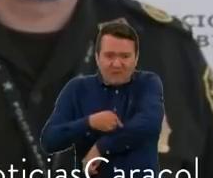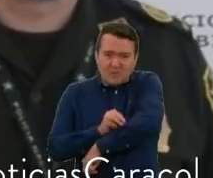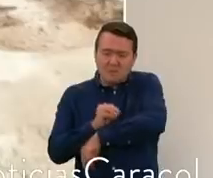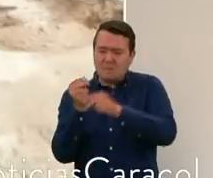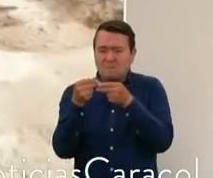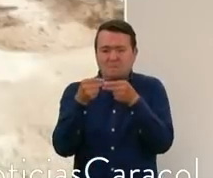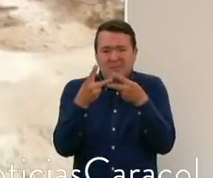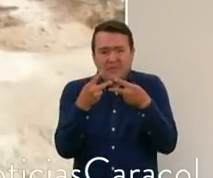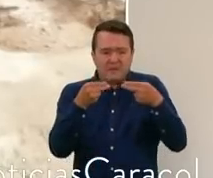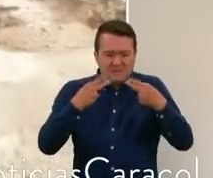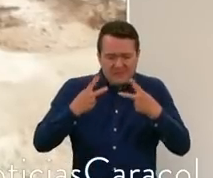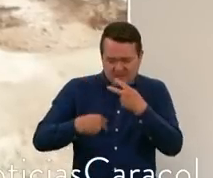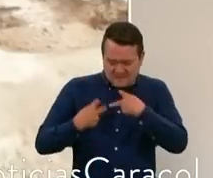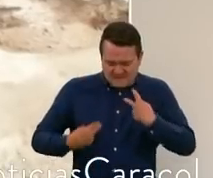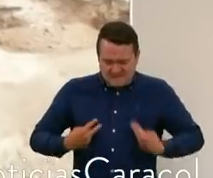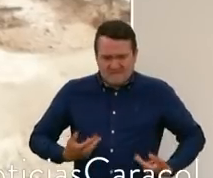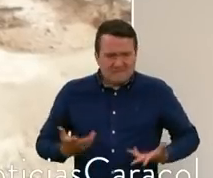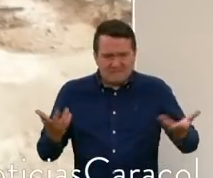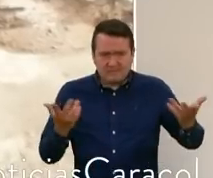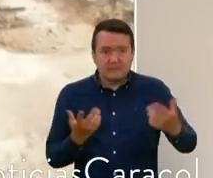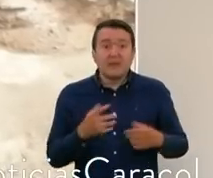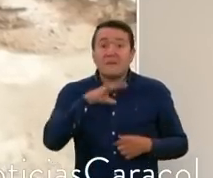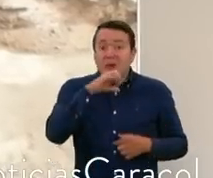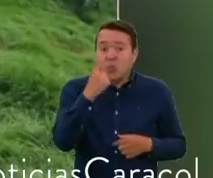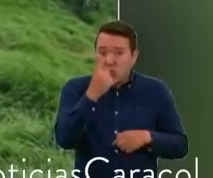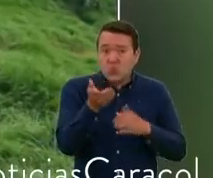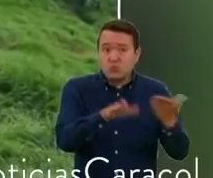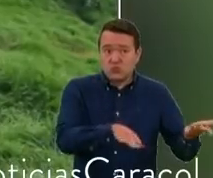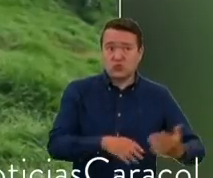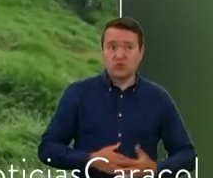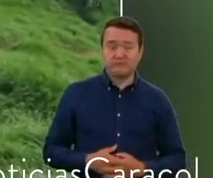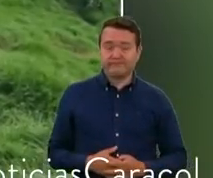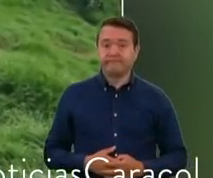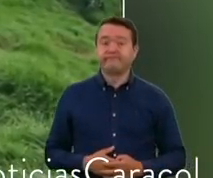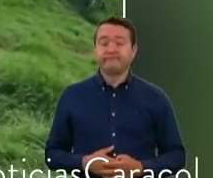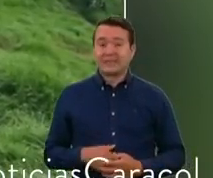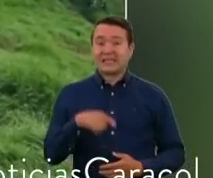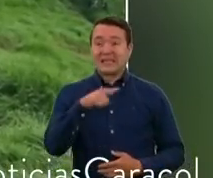desnutrición con posible dermatitis, con heridas abiertas, un canino muert